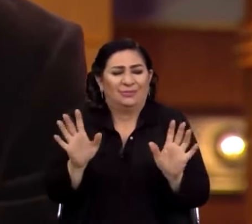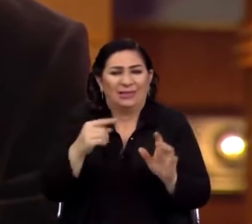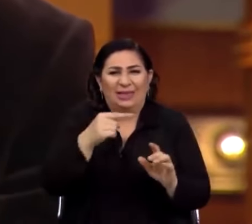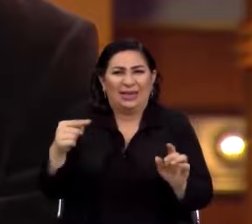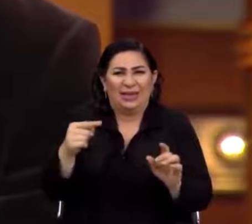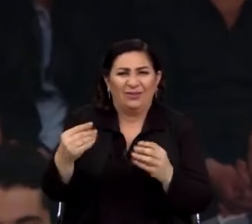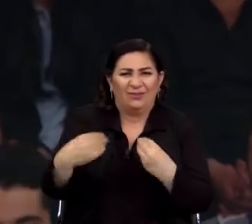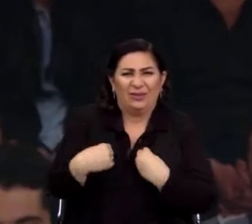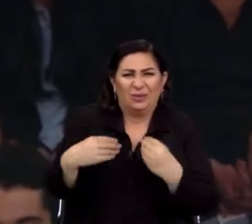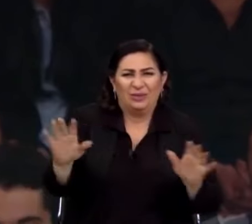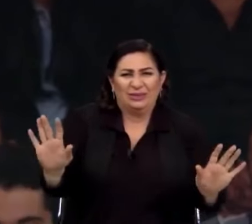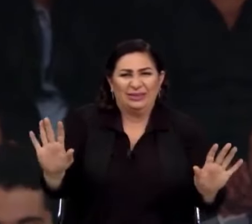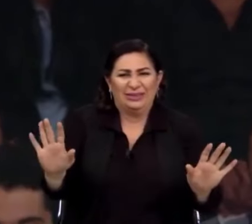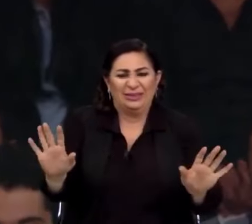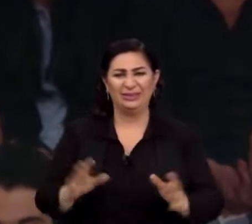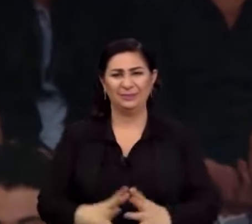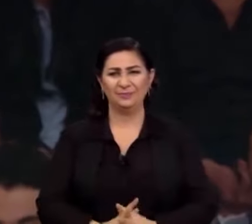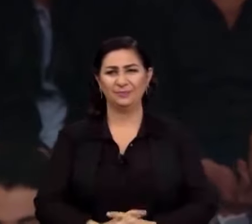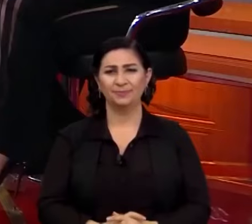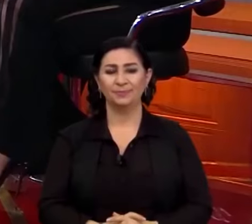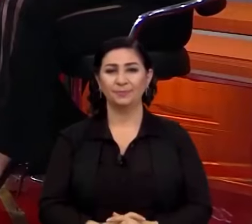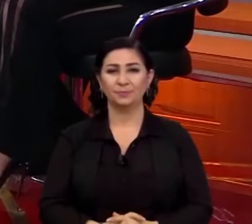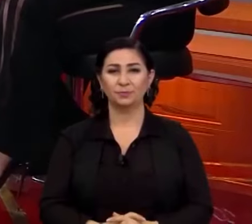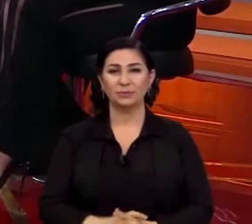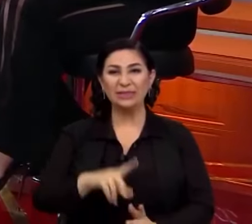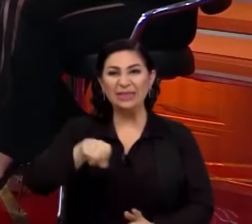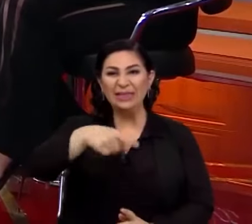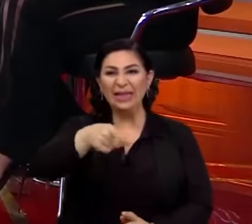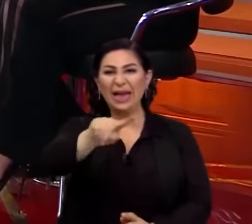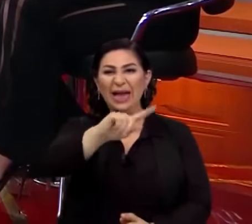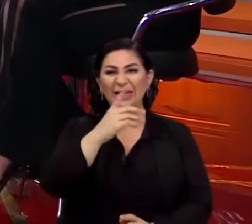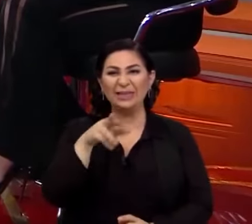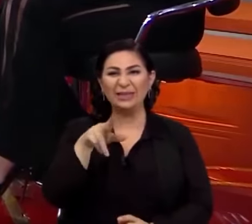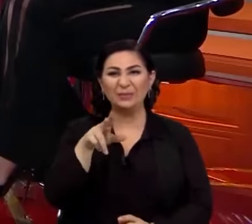açıkçası yani Aynen öyle yıl gi Hı hı H yılan gibi benzetmesi soğuk derler ya o